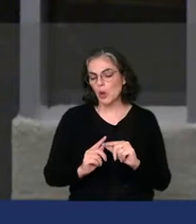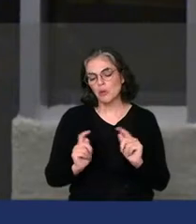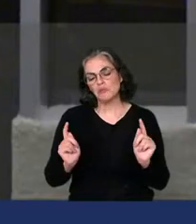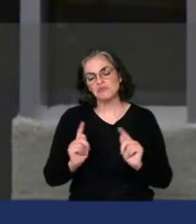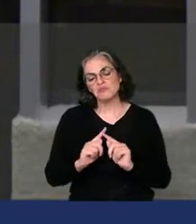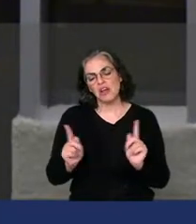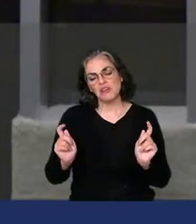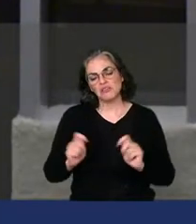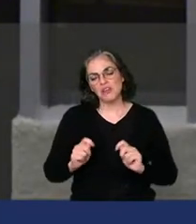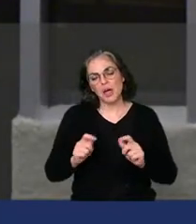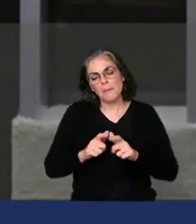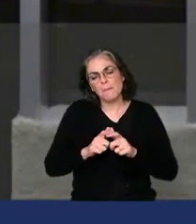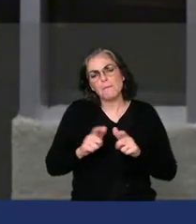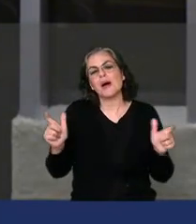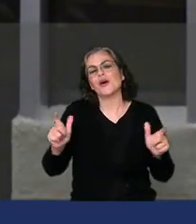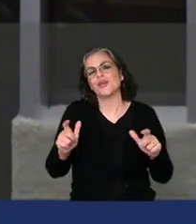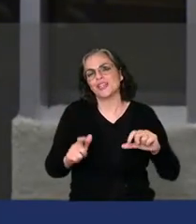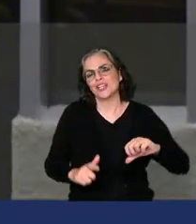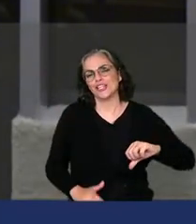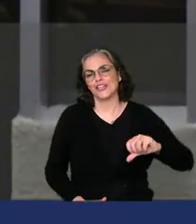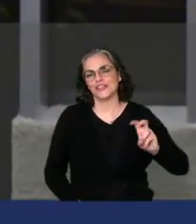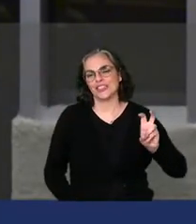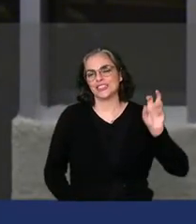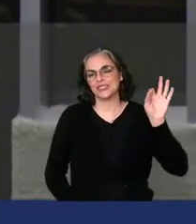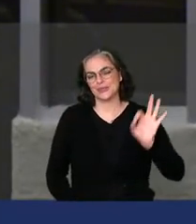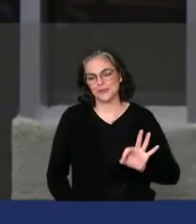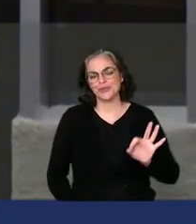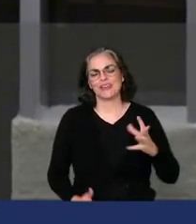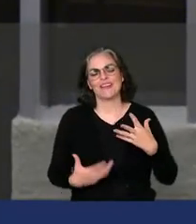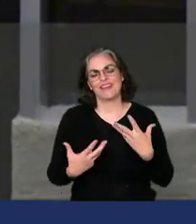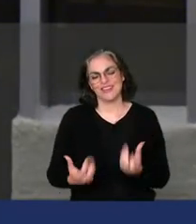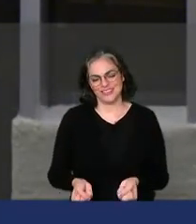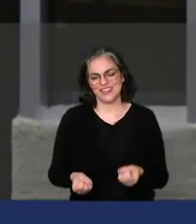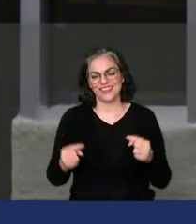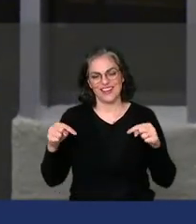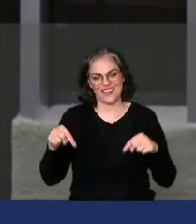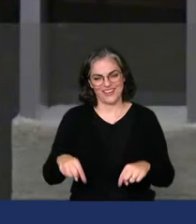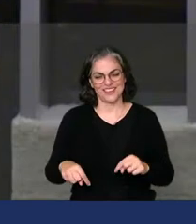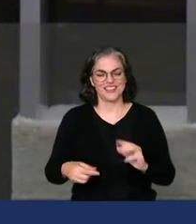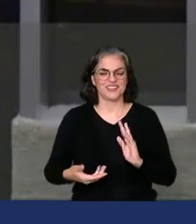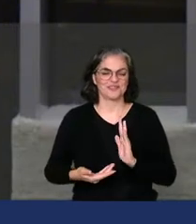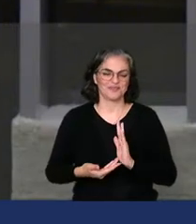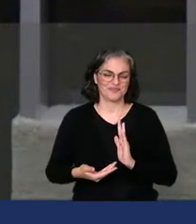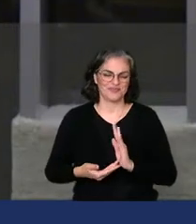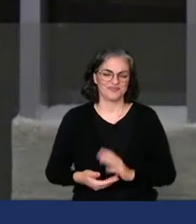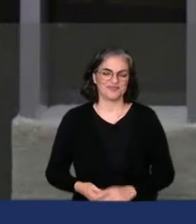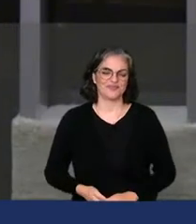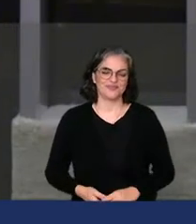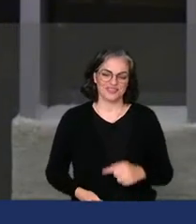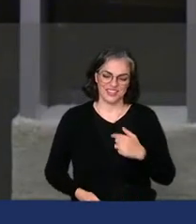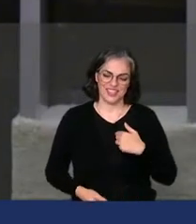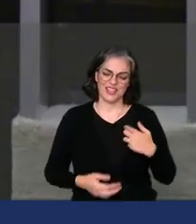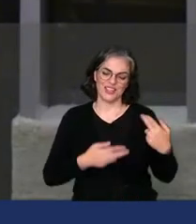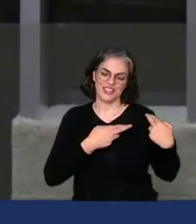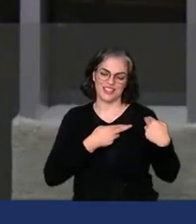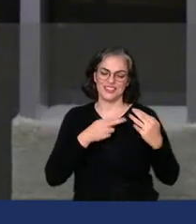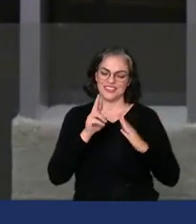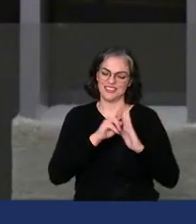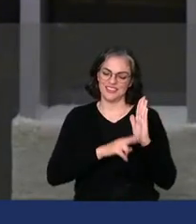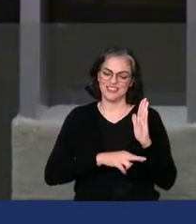ACORDO QUE SELVA SIRVA APROVAR ESSA LEI, POR 95% DESSE PLENÁRIO ULYSSES GUIMARÃES. FICA AQUI COMO RELATOR DA MATÉRIA OS MEUS